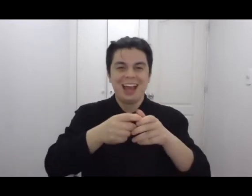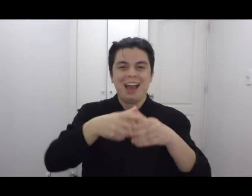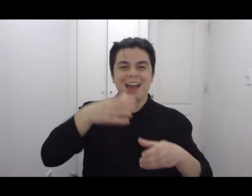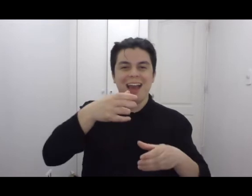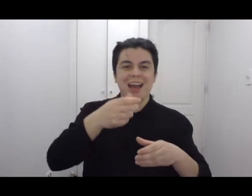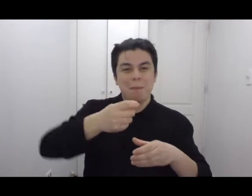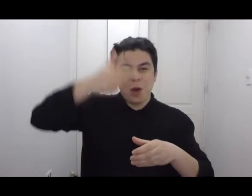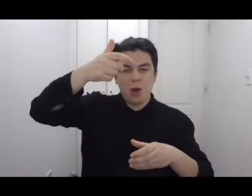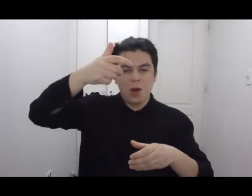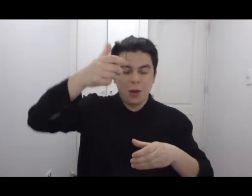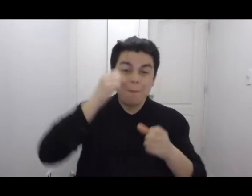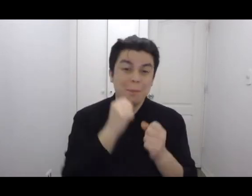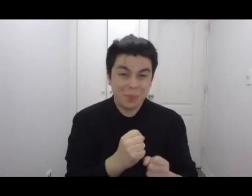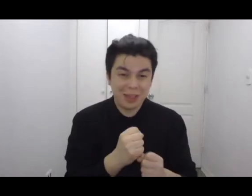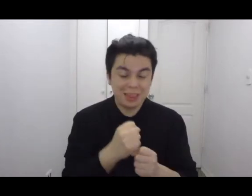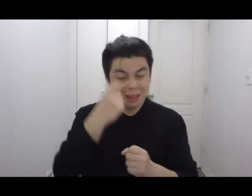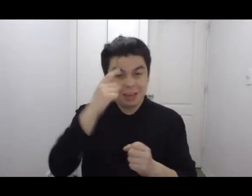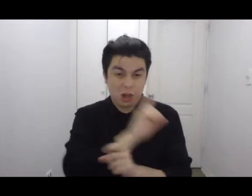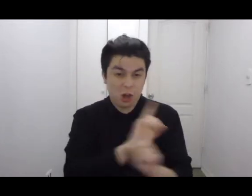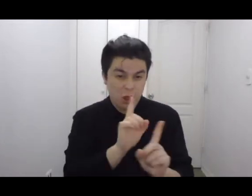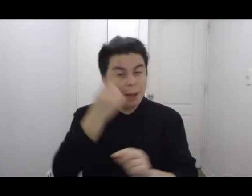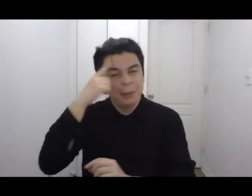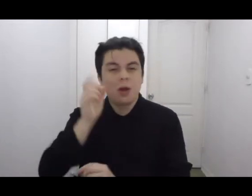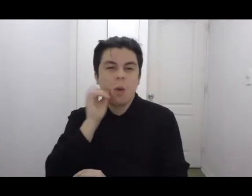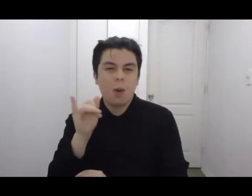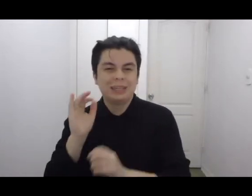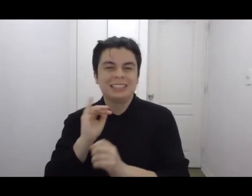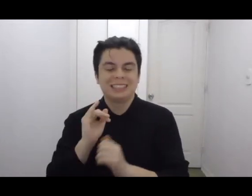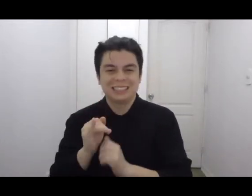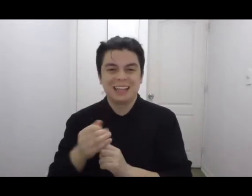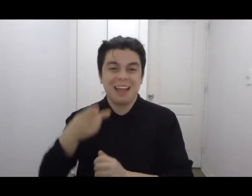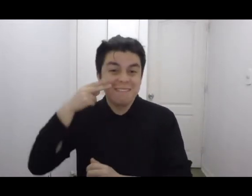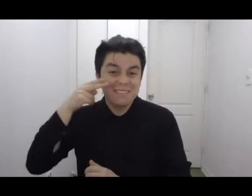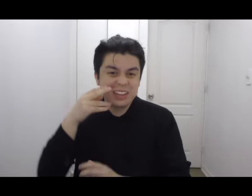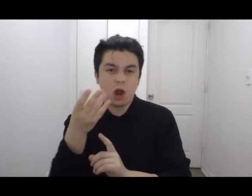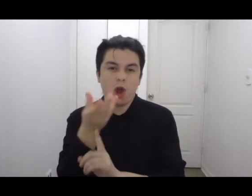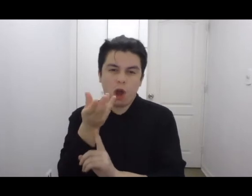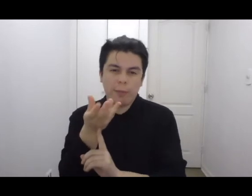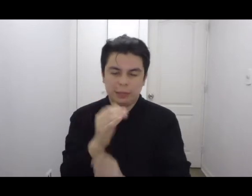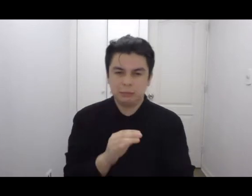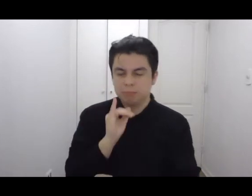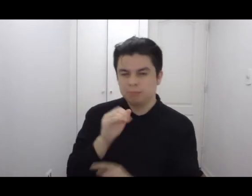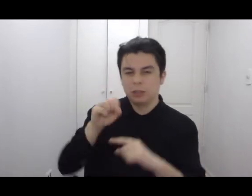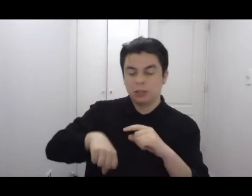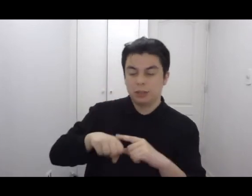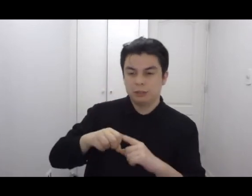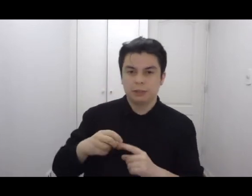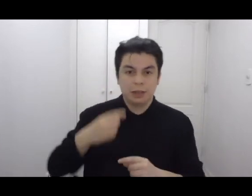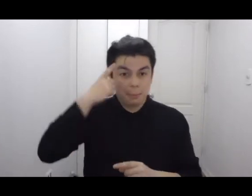te muestro el porte de la copita de vino que se toma jajajaj, porque fue eso?, no es que el vino hagan más o menos que la champaña